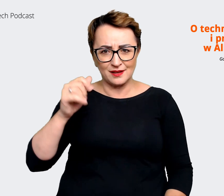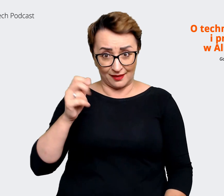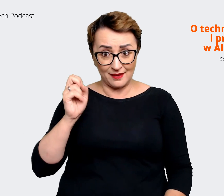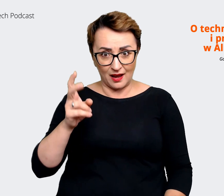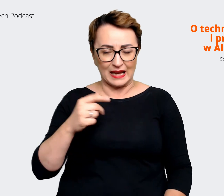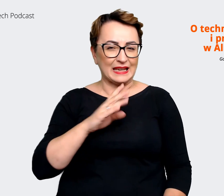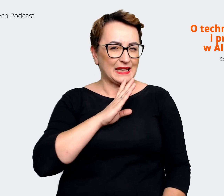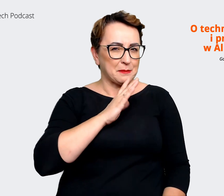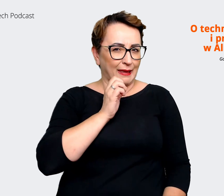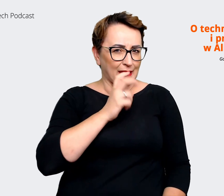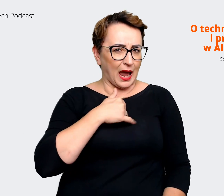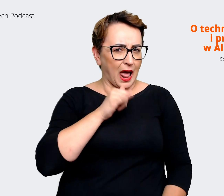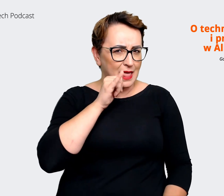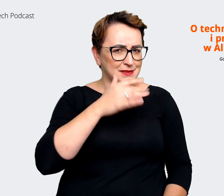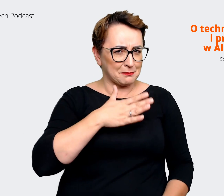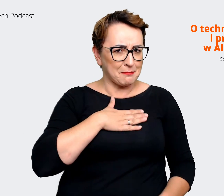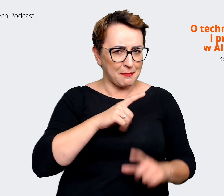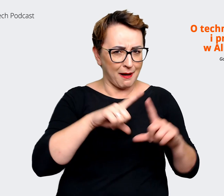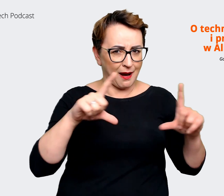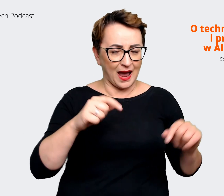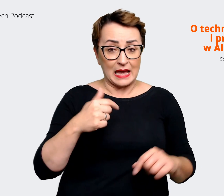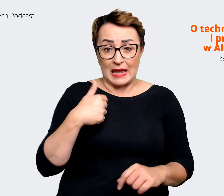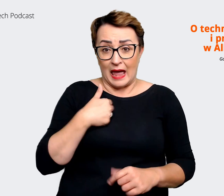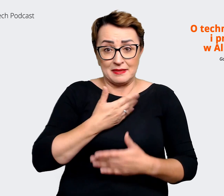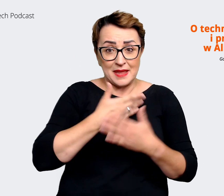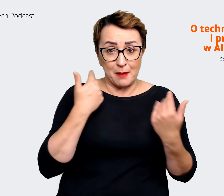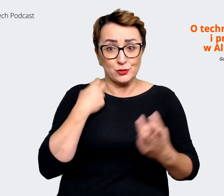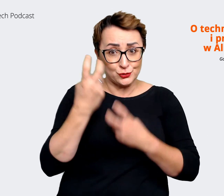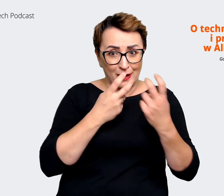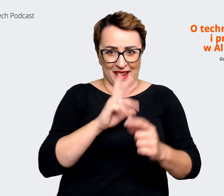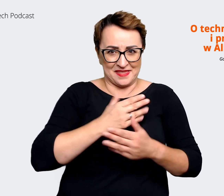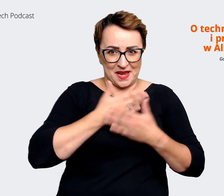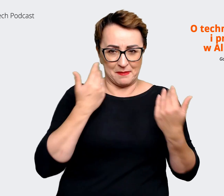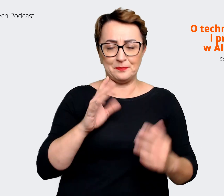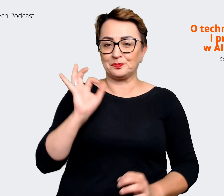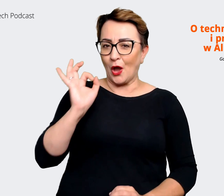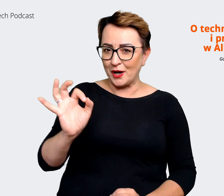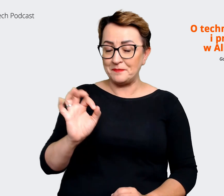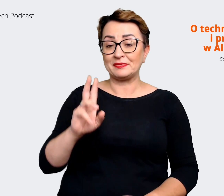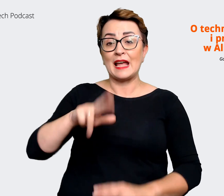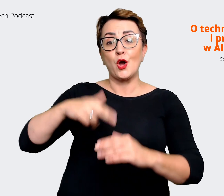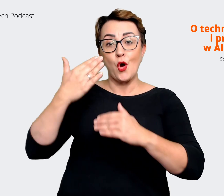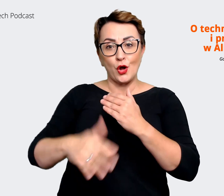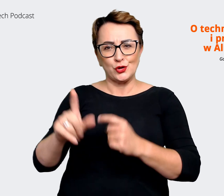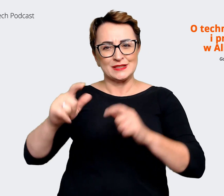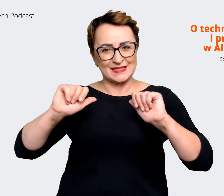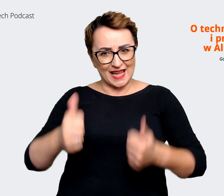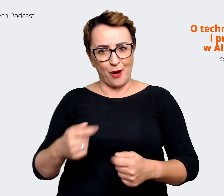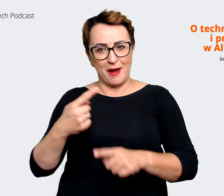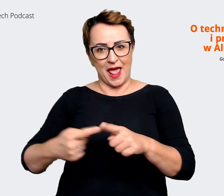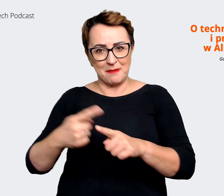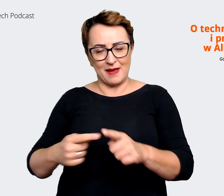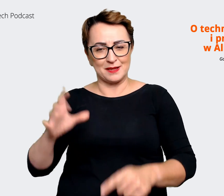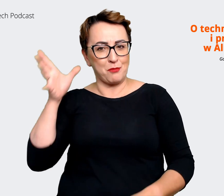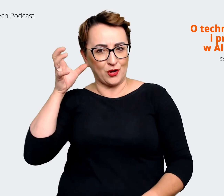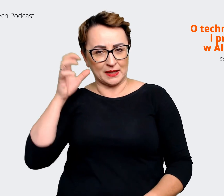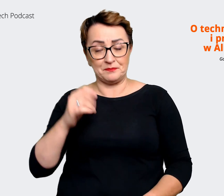Prowadzący: Ja właśnie nie mam. Szukałem, ale nie mam. Panowie. No i na koniec, bo to też jest stały element naszego podcastu. Gdyby ktoś po wysłuchaniu tego wszystkiego,